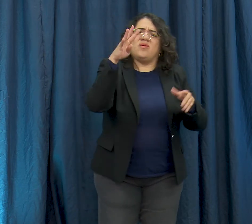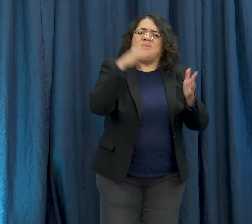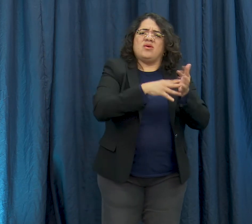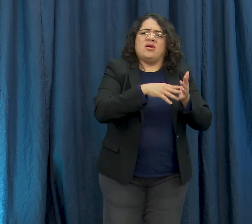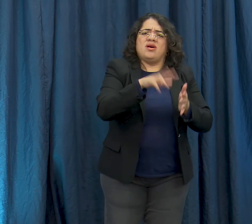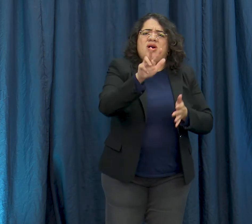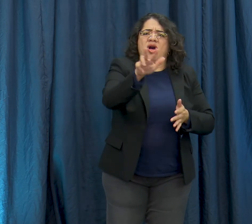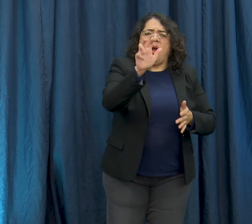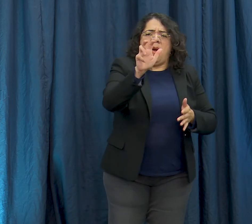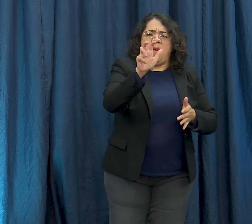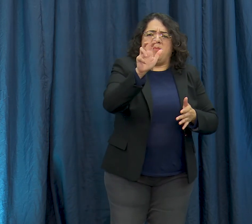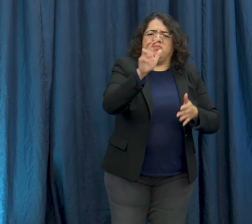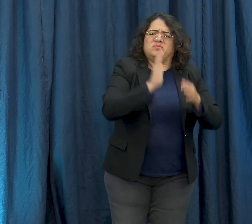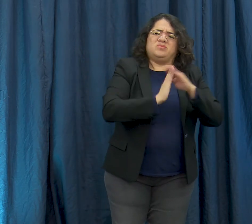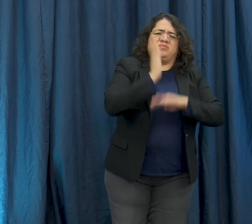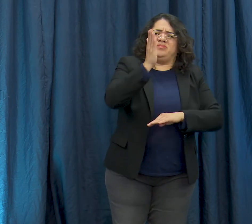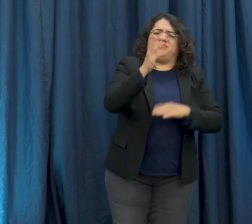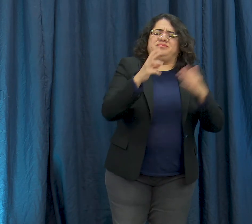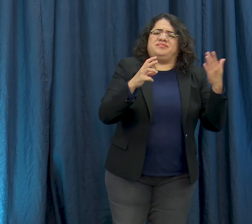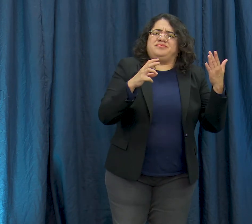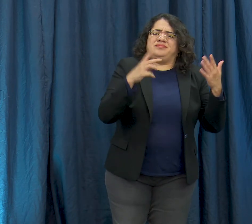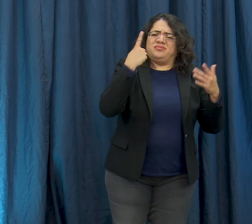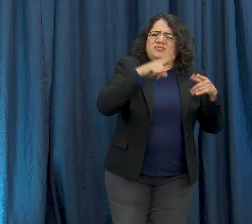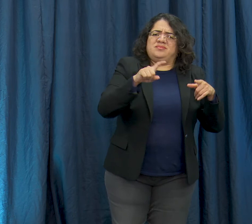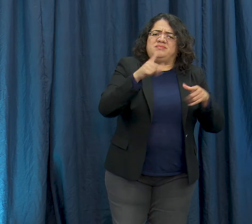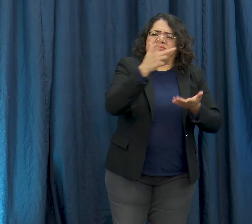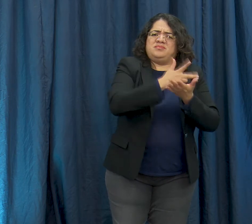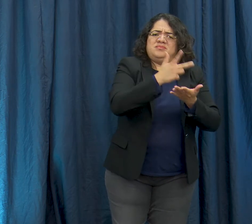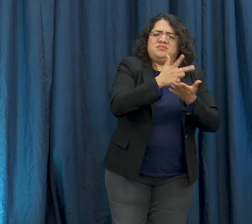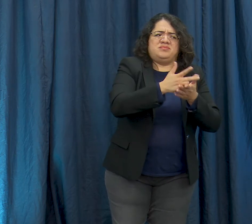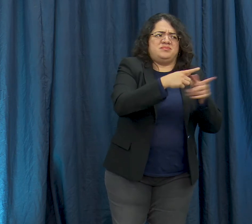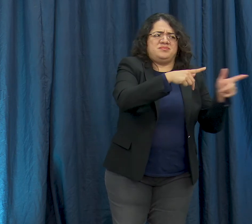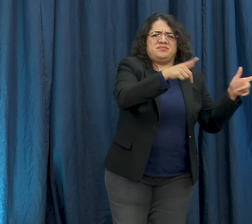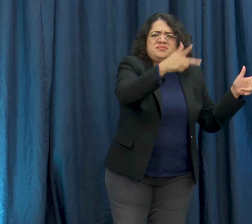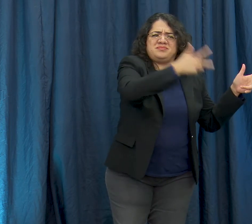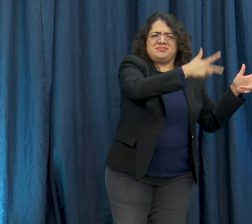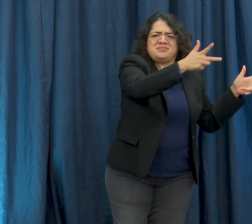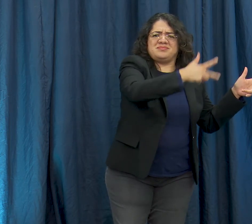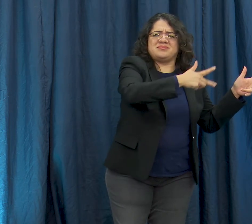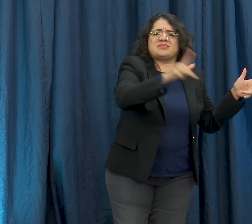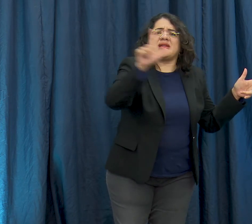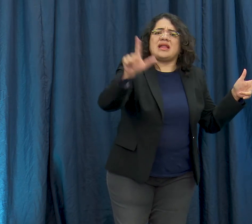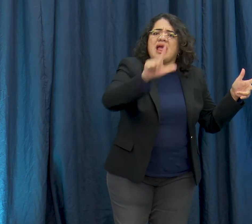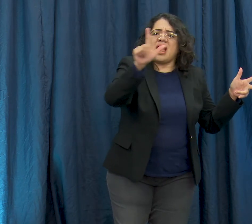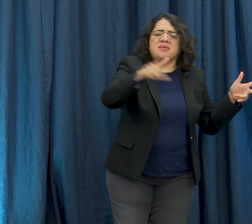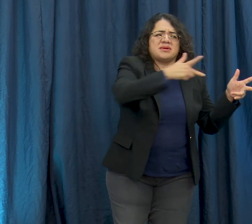de estacionamiento en tres lattes de playa en biblioteca x' en estructura z